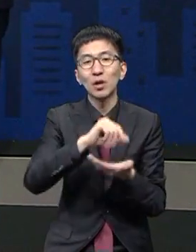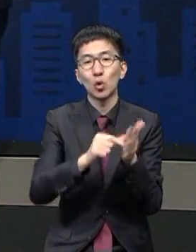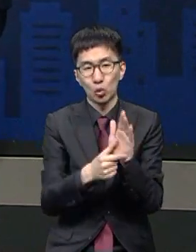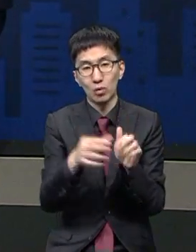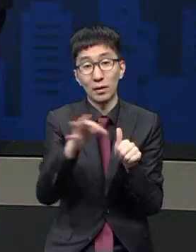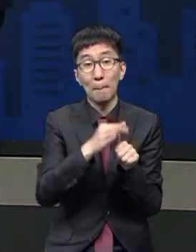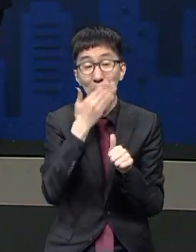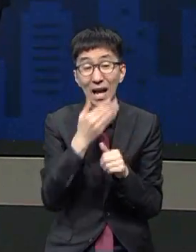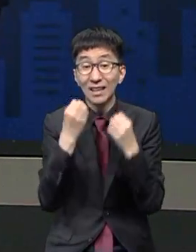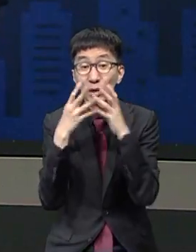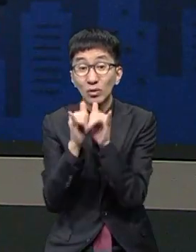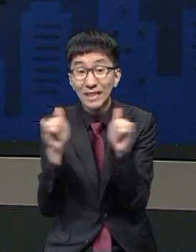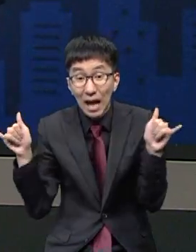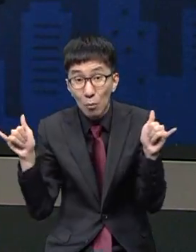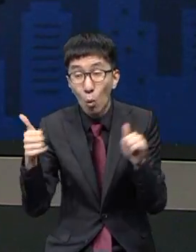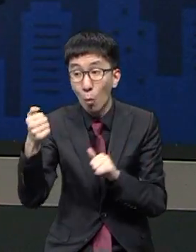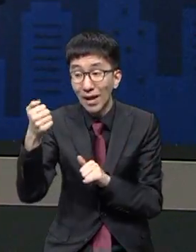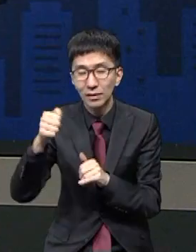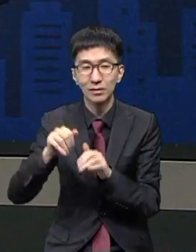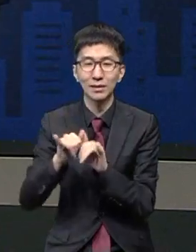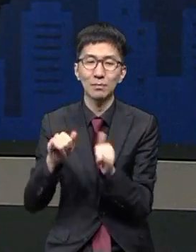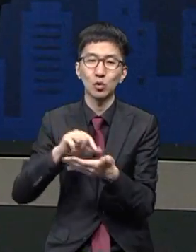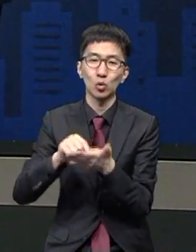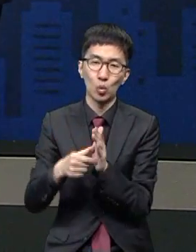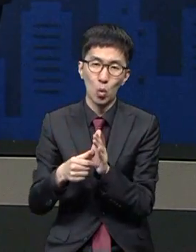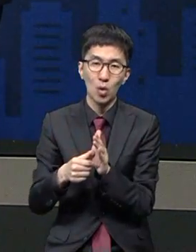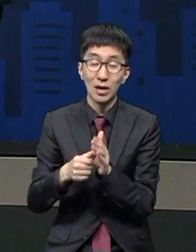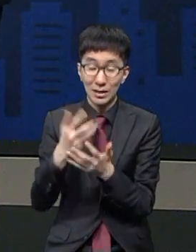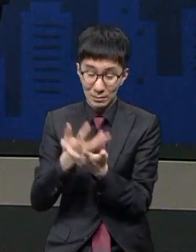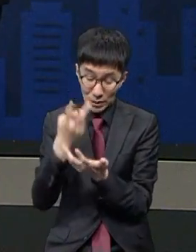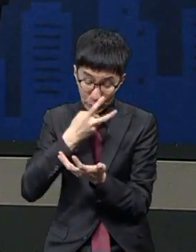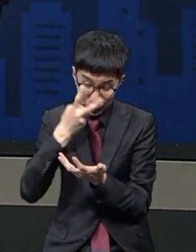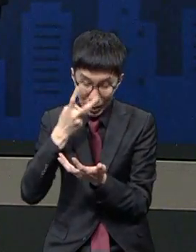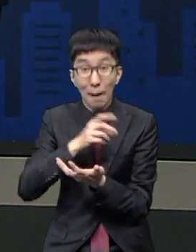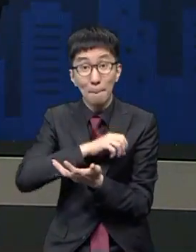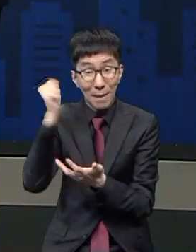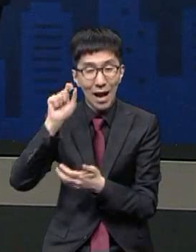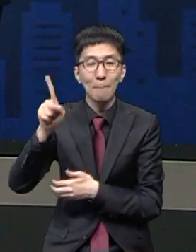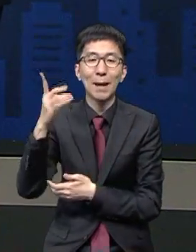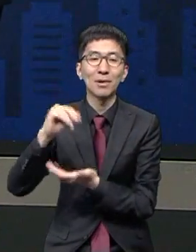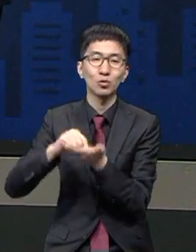100만 원을 받게 됩니다. 기존 지원 대상에서 빠져 있었던 방문,